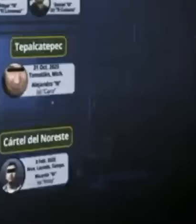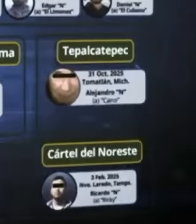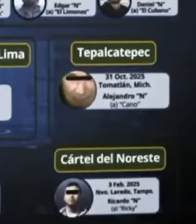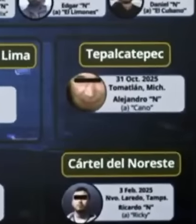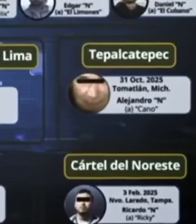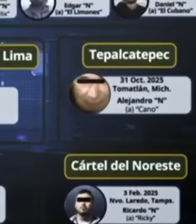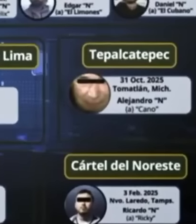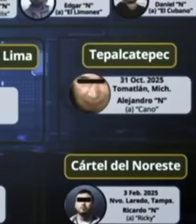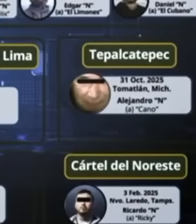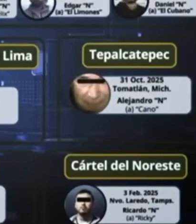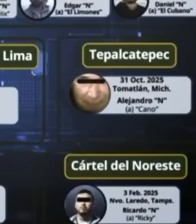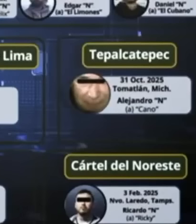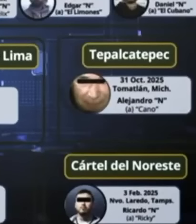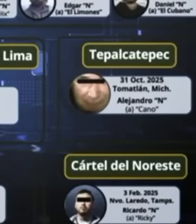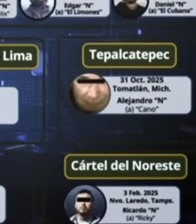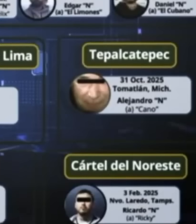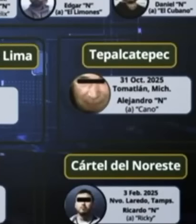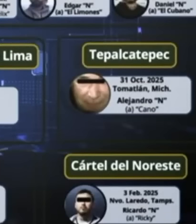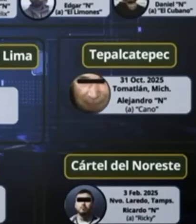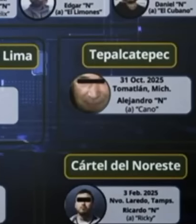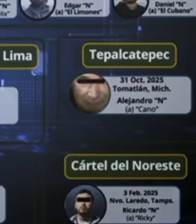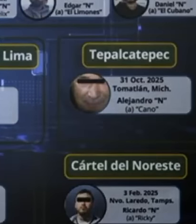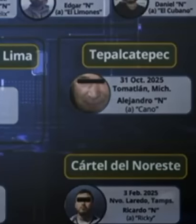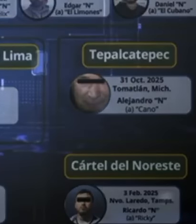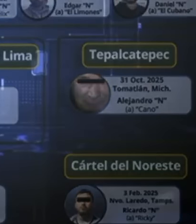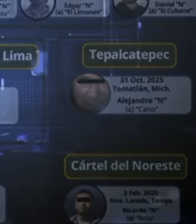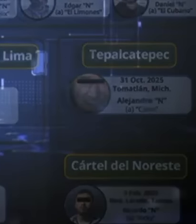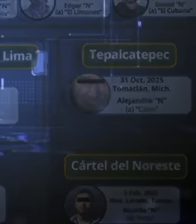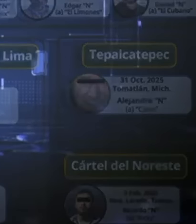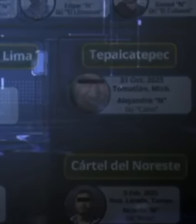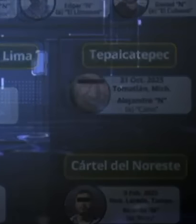esfuerzos que han tenido continuidad en esta administración en la que se llevan